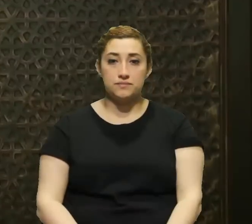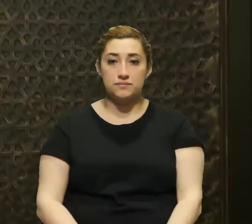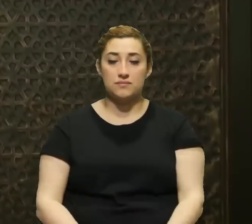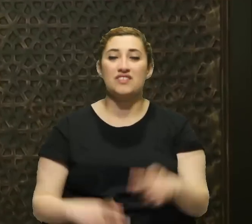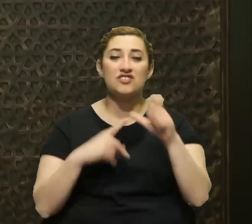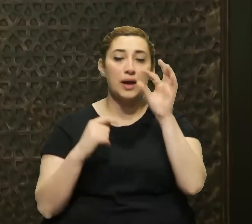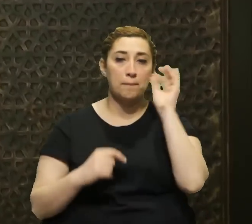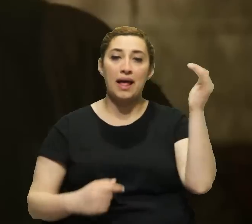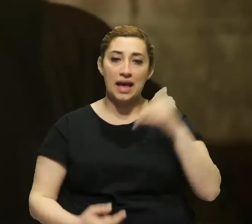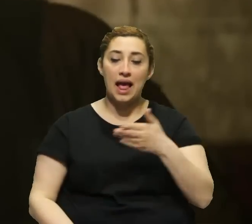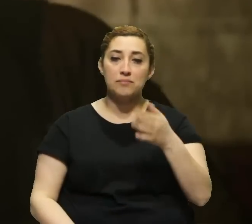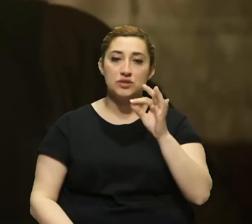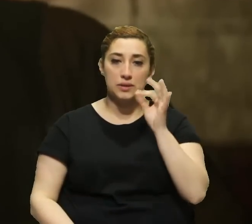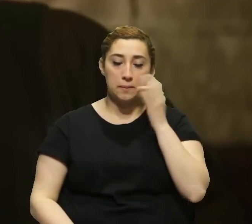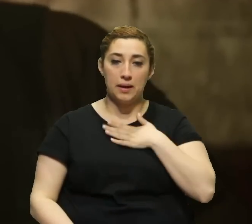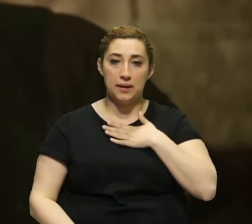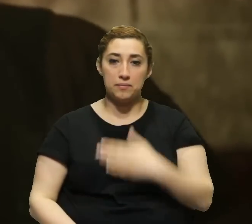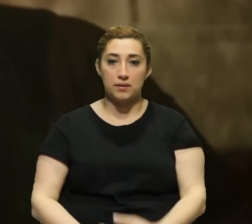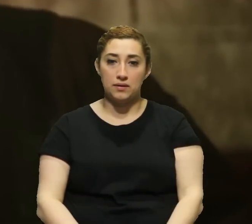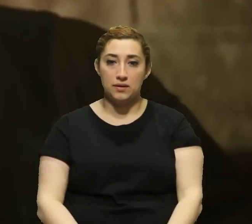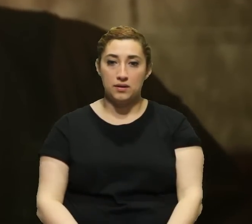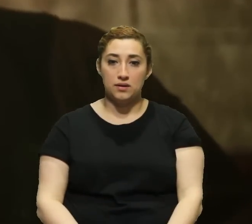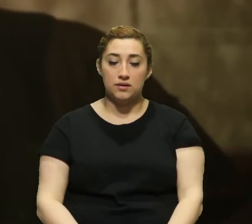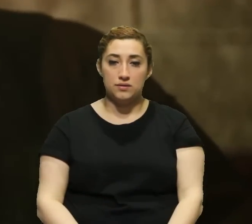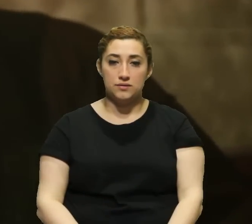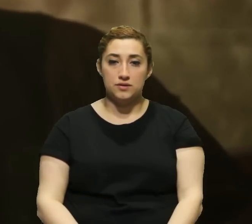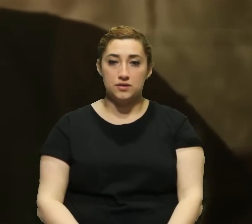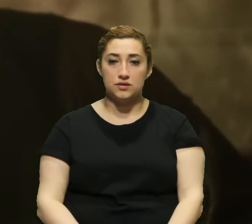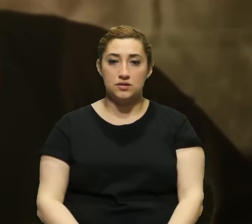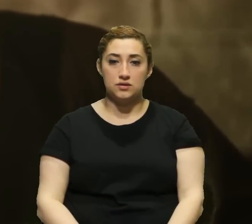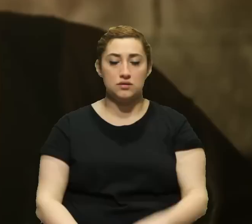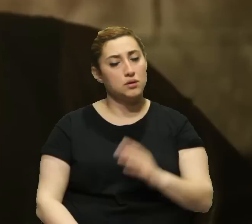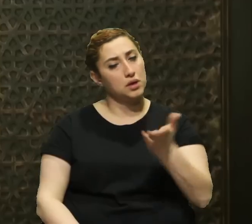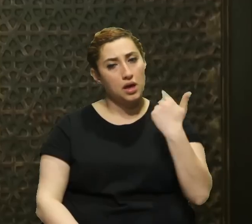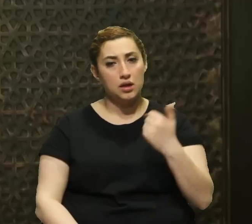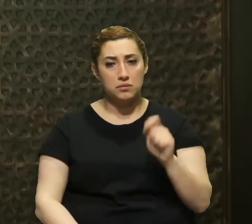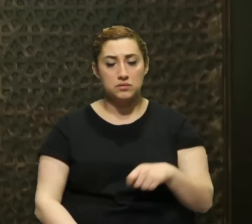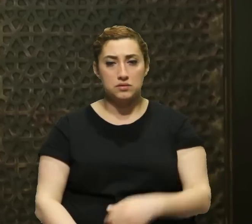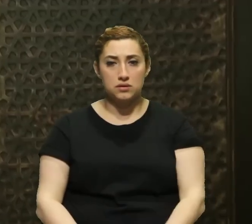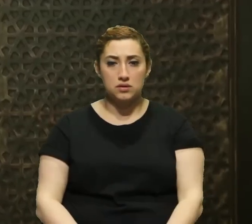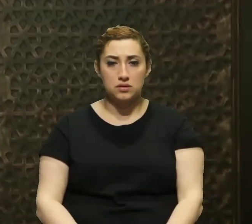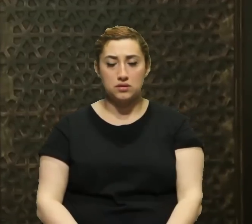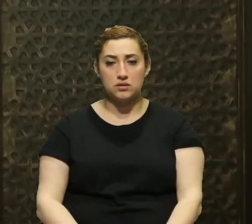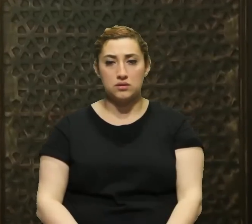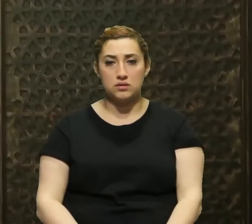Şahin Bey teşrif etmişlerdir Bey'im. Ünle gelsin.